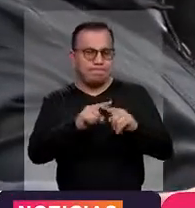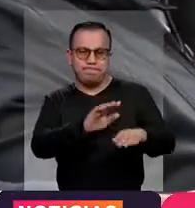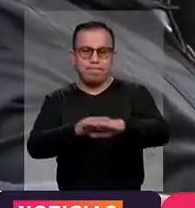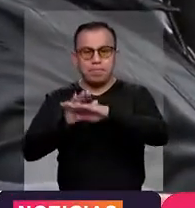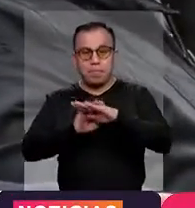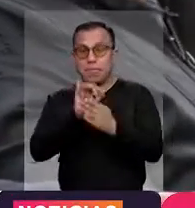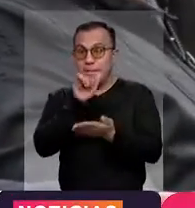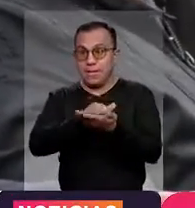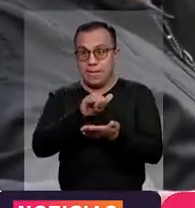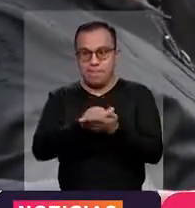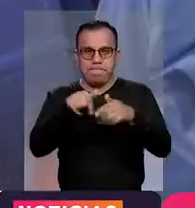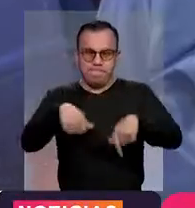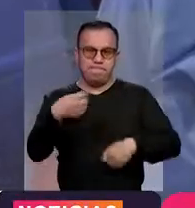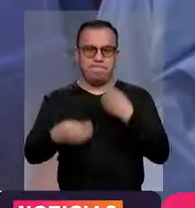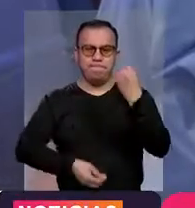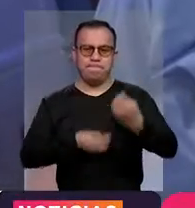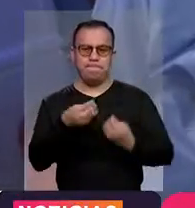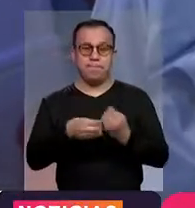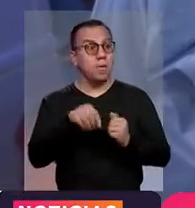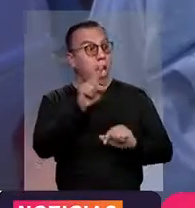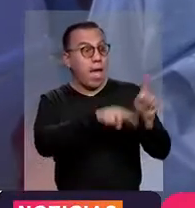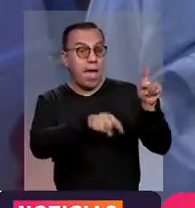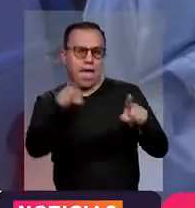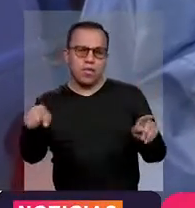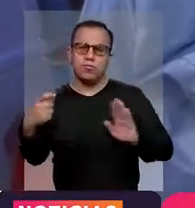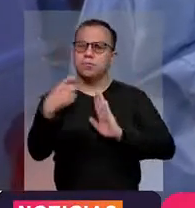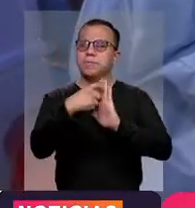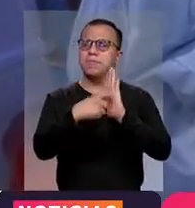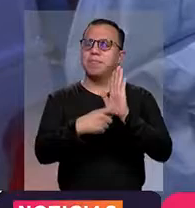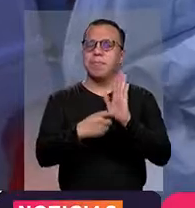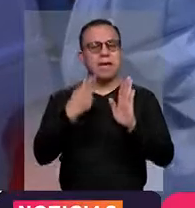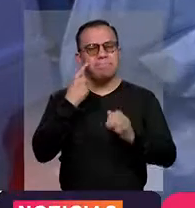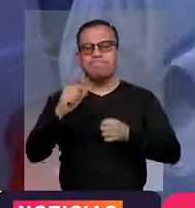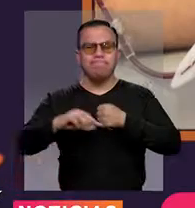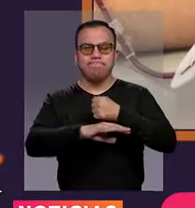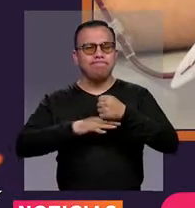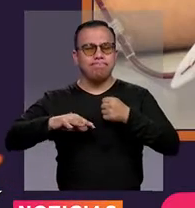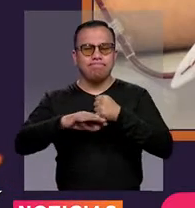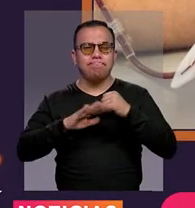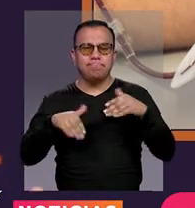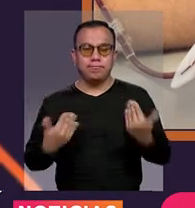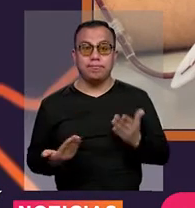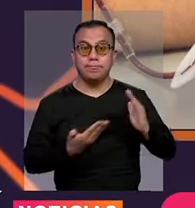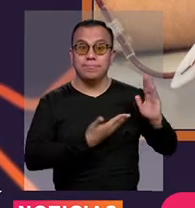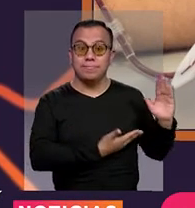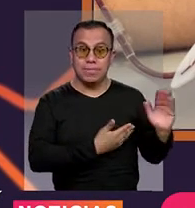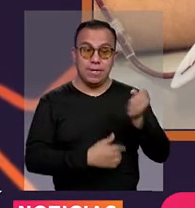PERSONAS, CUANDO YO TONO SANGRE PUEDO SALVAR LA VIDA DE TRES PERSONAS ESO ES MUY